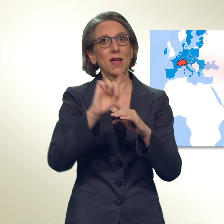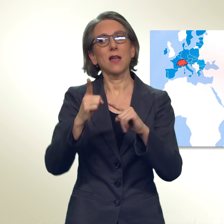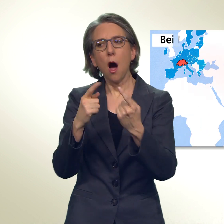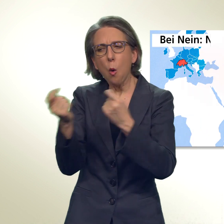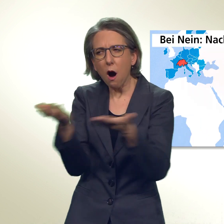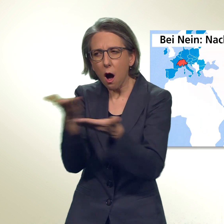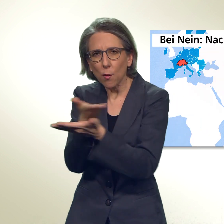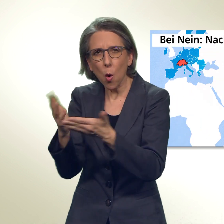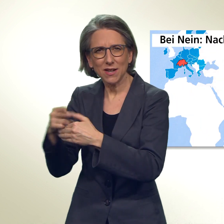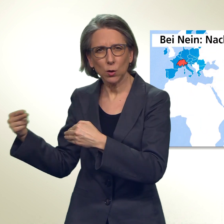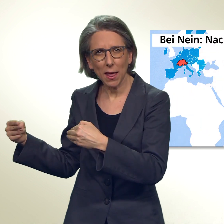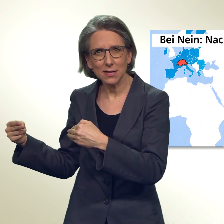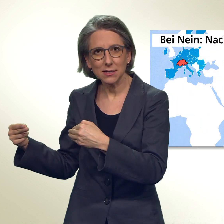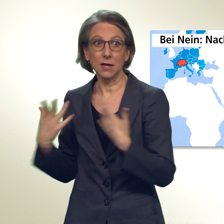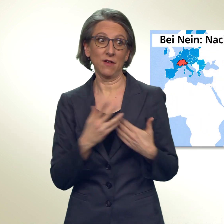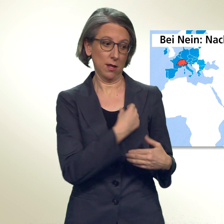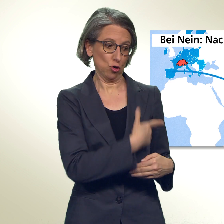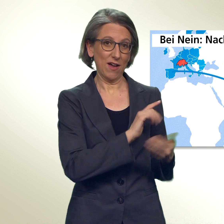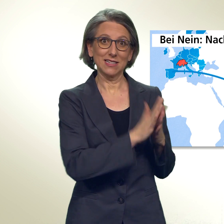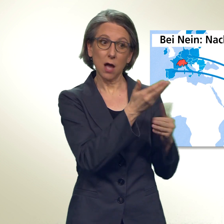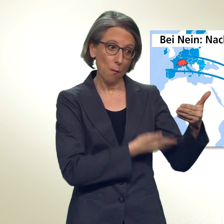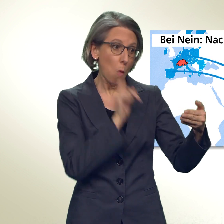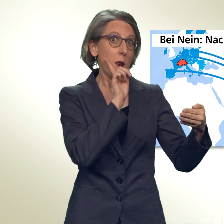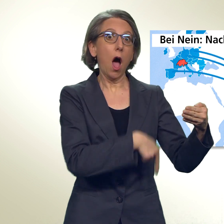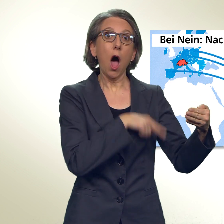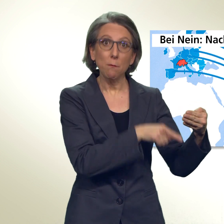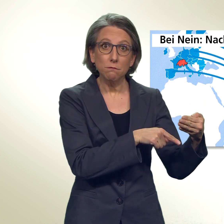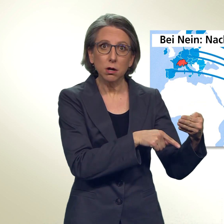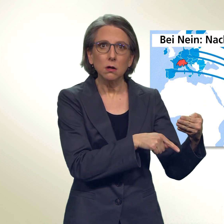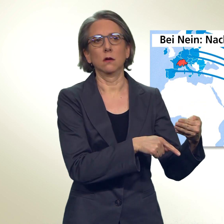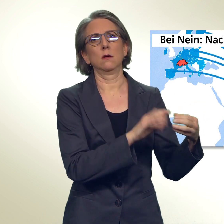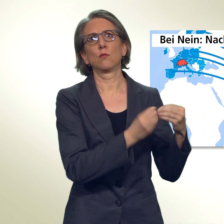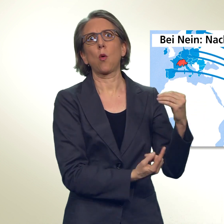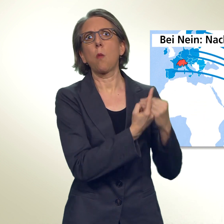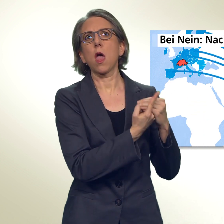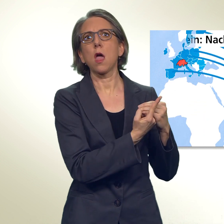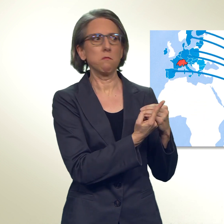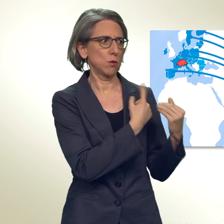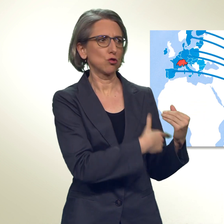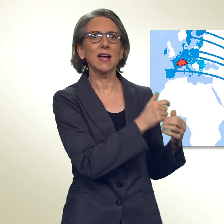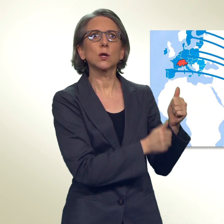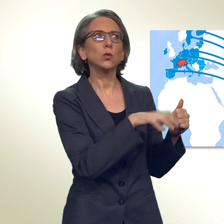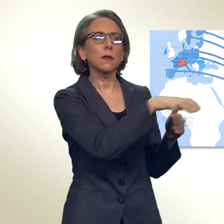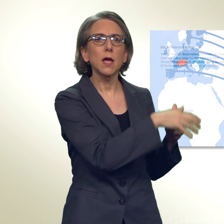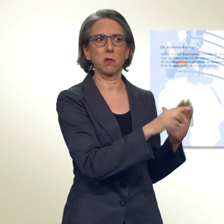Bei einem Nein zum Schweizer Abkommen droht unseren Unternehmen ein Nachteil gegenüber der Konkurrenz aus der EU.